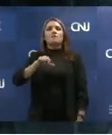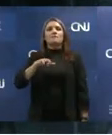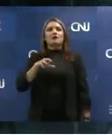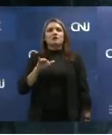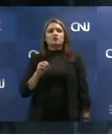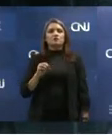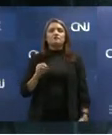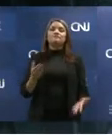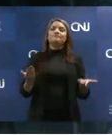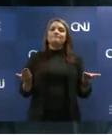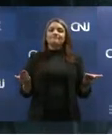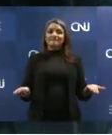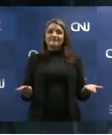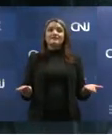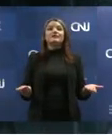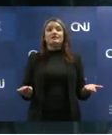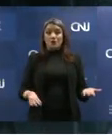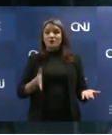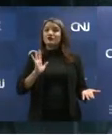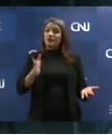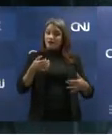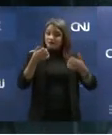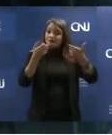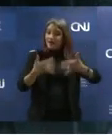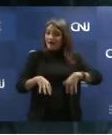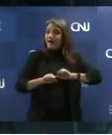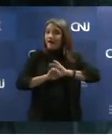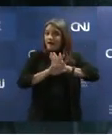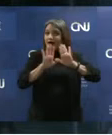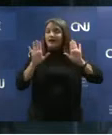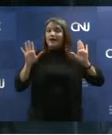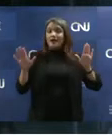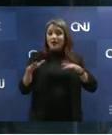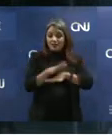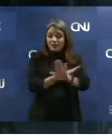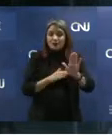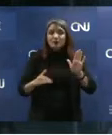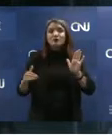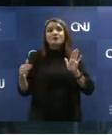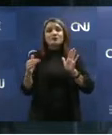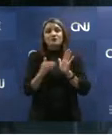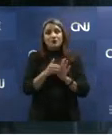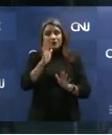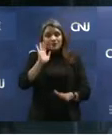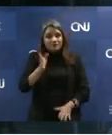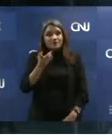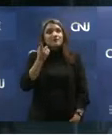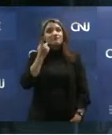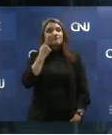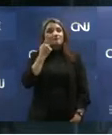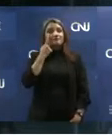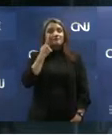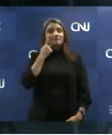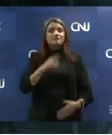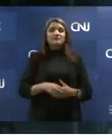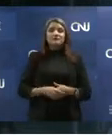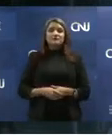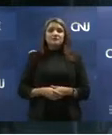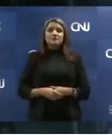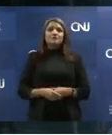acho que já ficou muito claro para todos os conselheiros e conselheiras. E acho que o que de fato é importante aqui